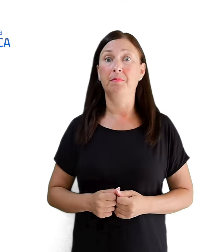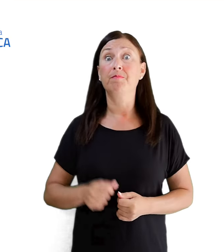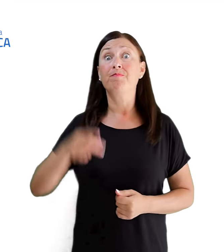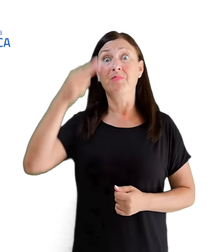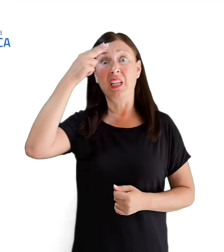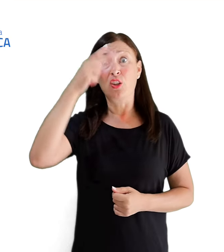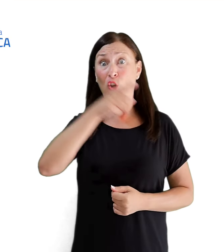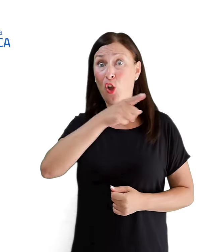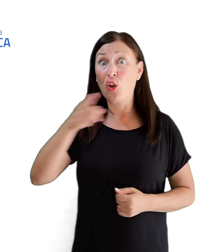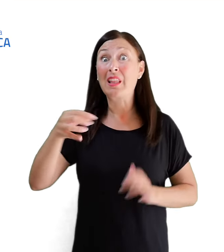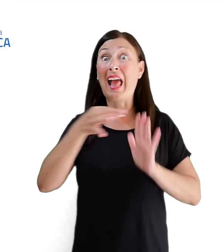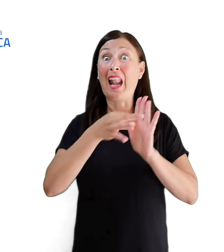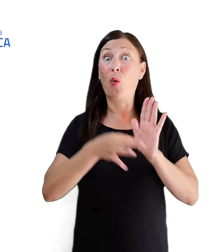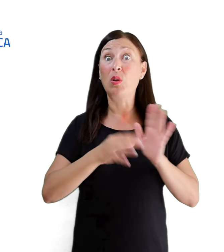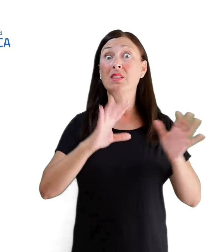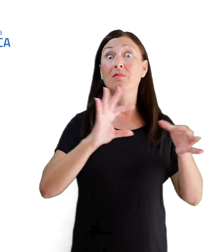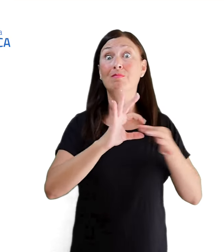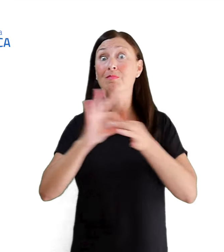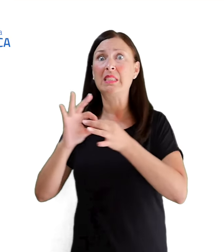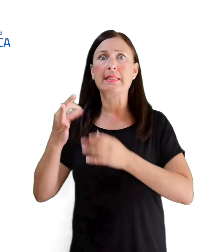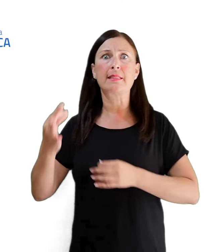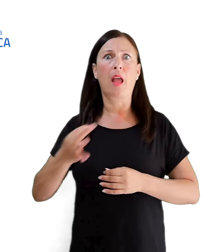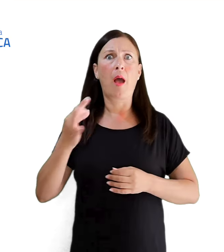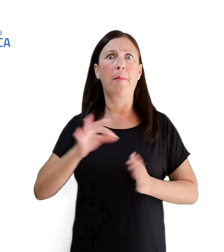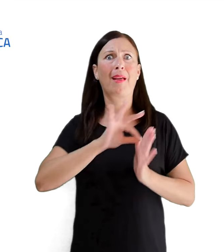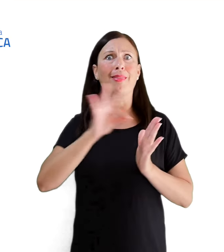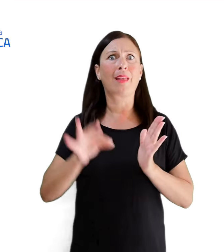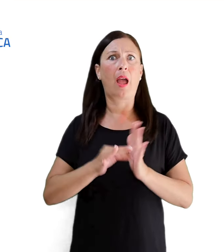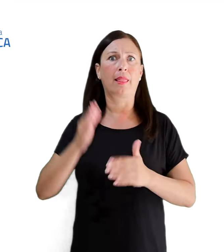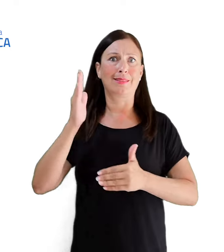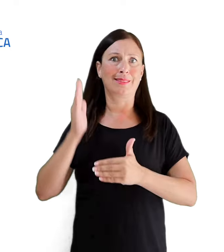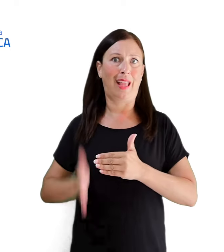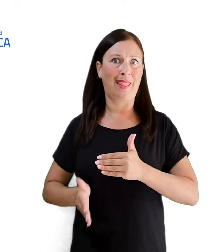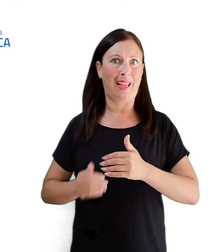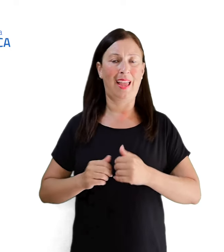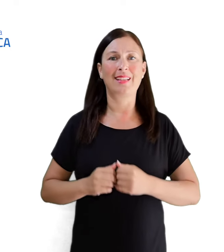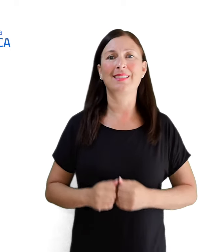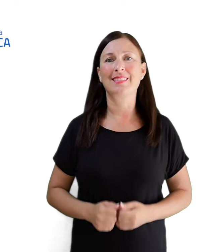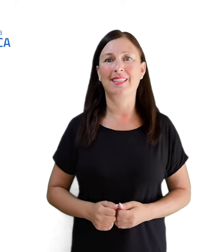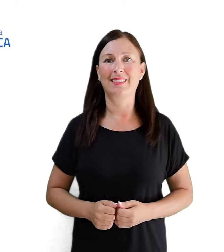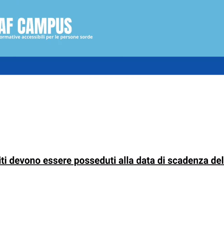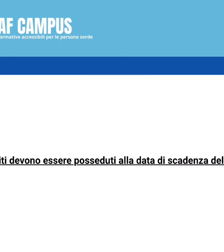Vi ricordo che i requisiti sono sempre collegati alla data di scadenza